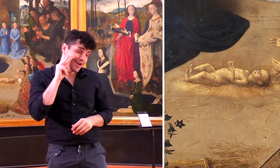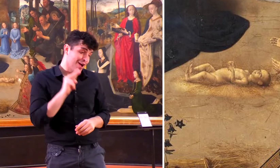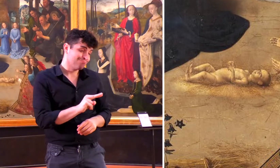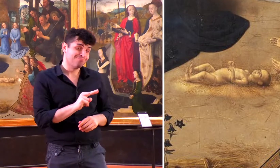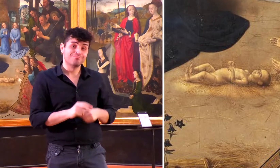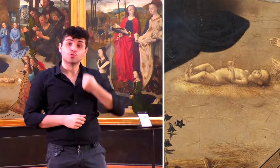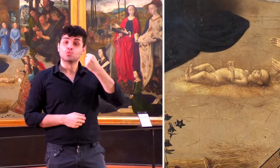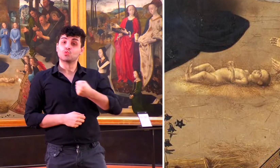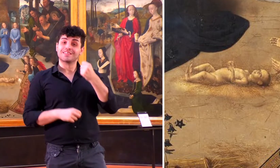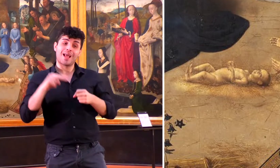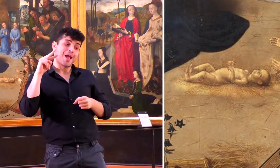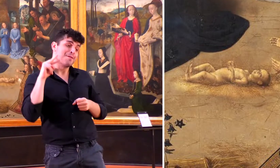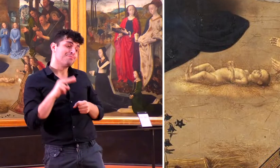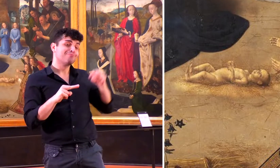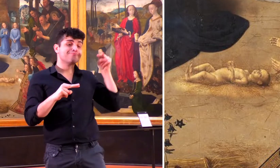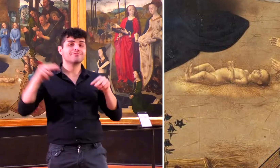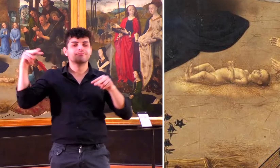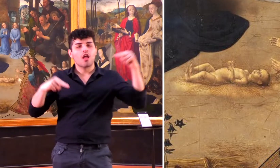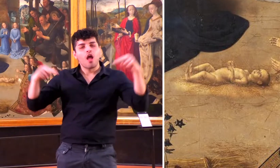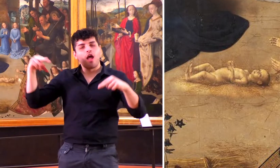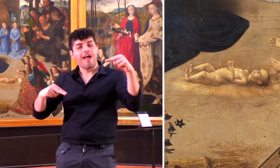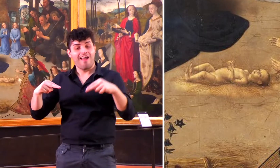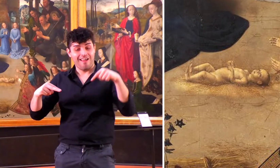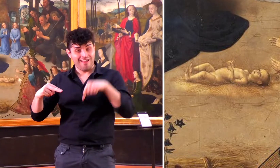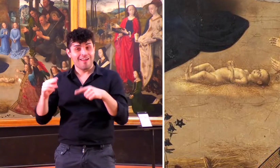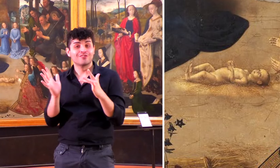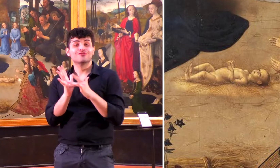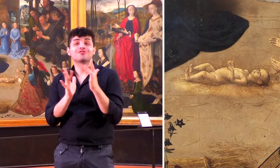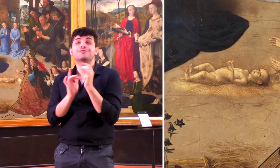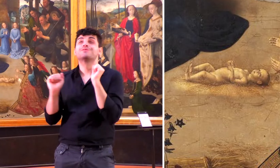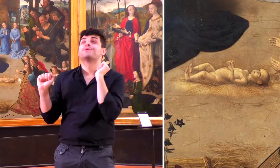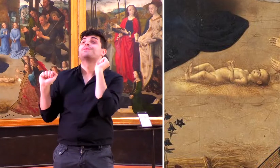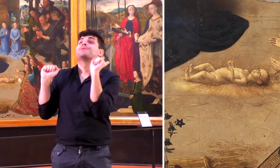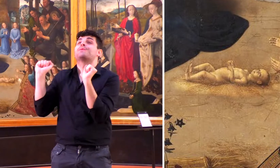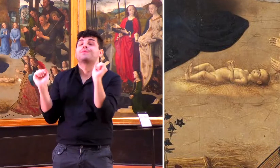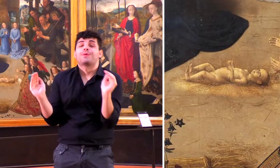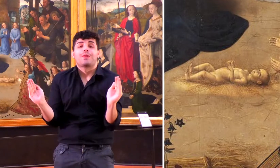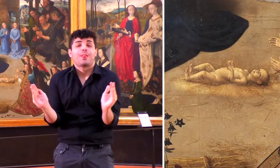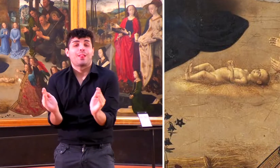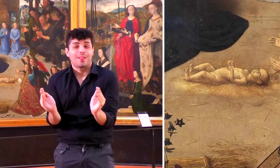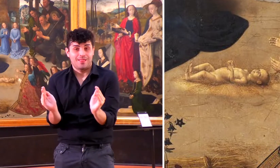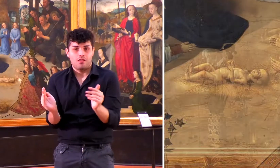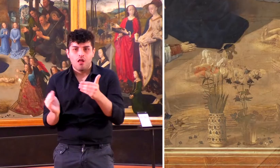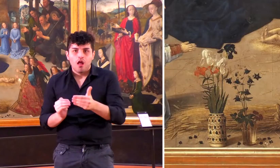Maria e Giuseppe osservano il piccolo Gesù così come tutti gli altri sguardi sono rivolti verso di lui, al centro del dipinto.